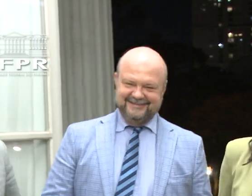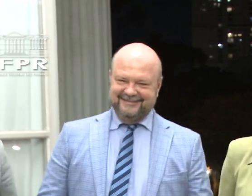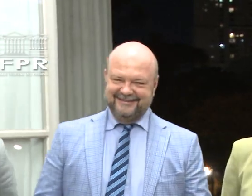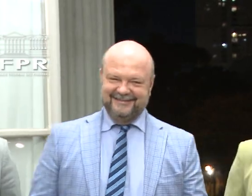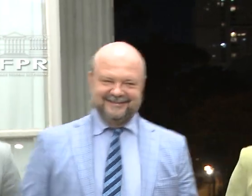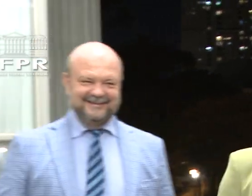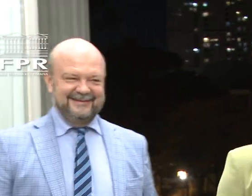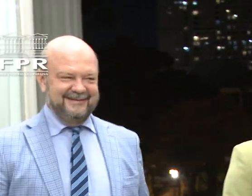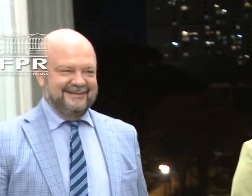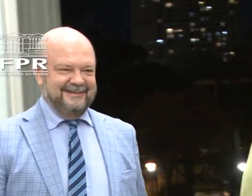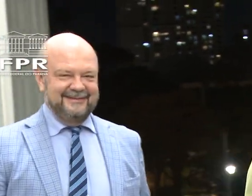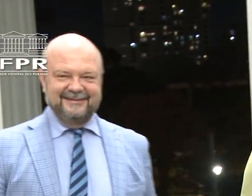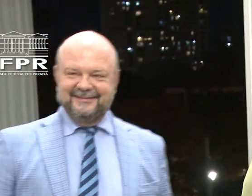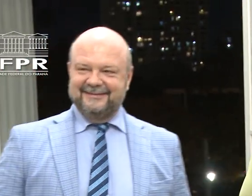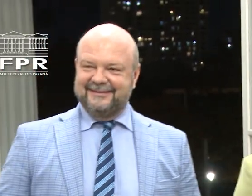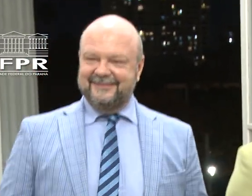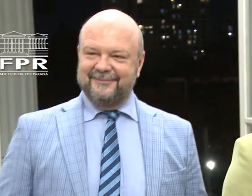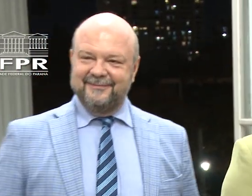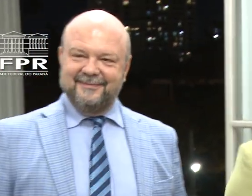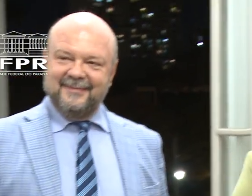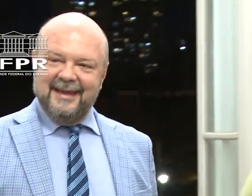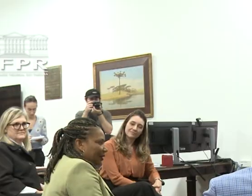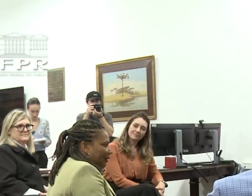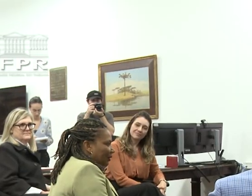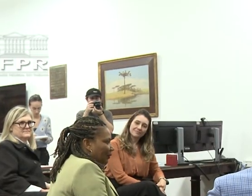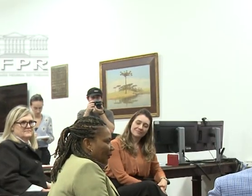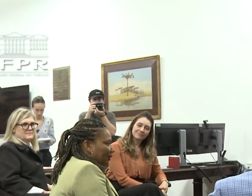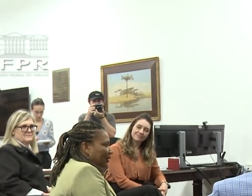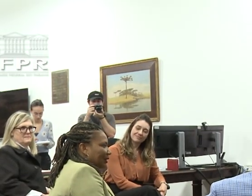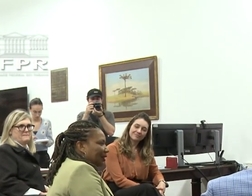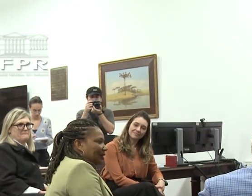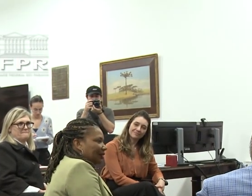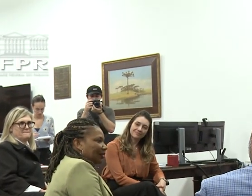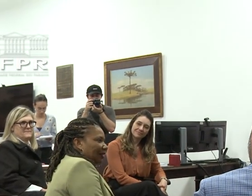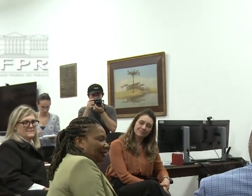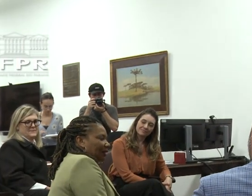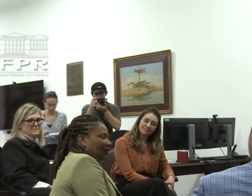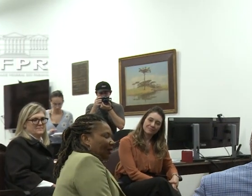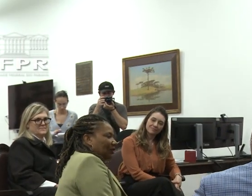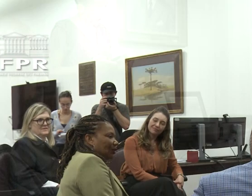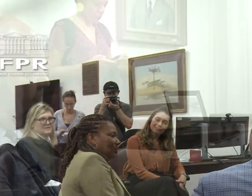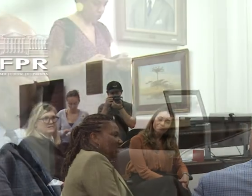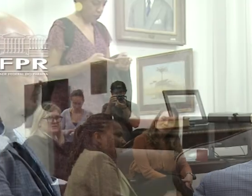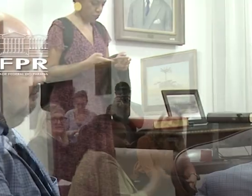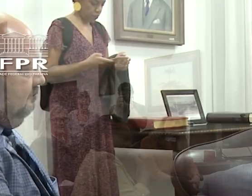Nos dias 20 e 21 de junho, Curitiba foi palco do lançamento do Comitê